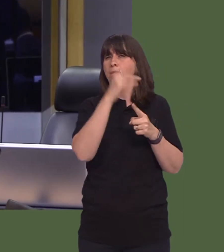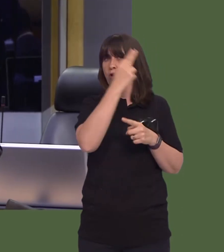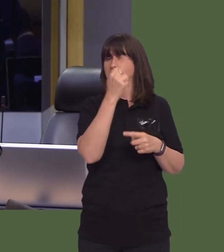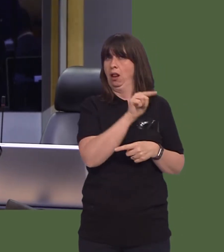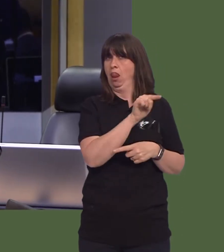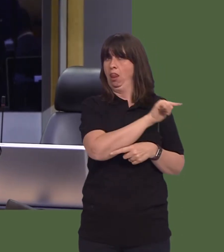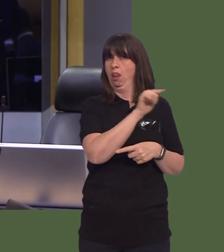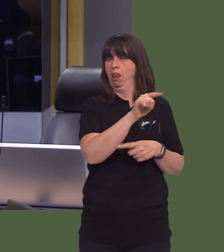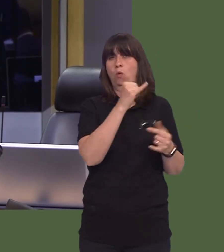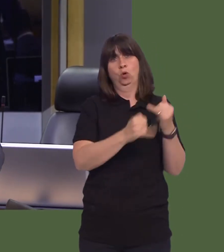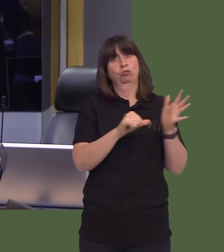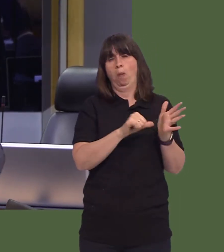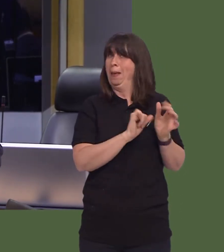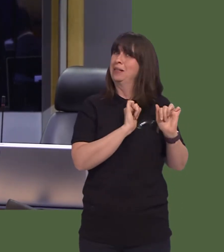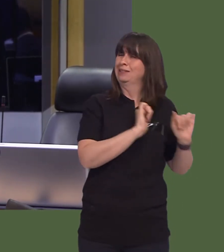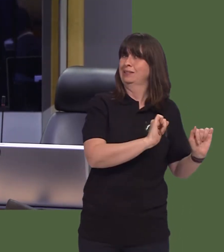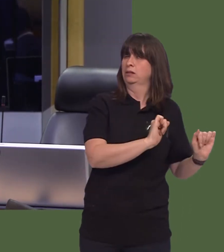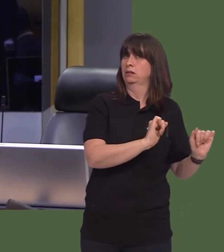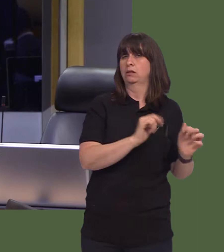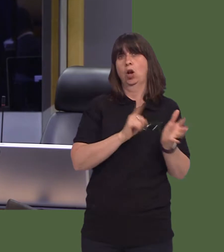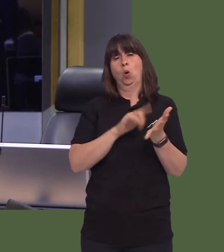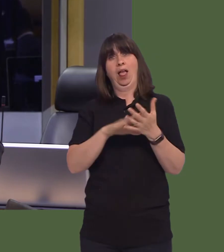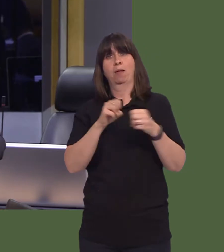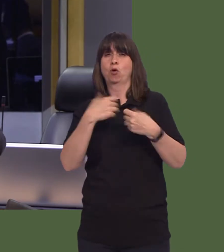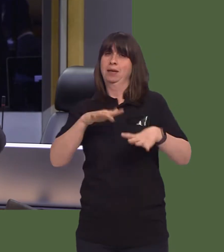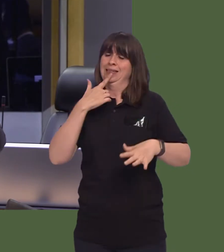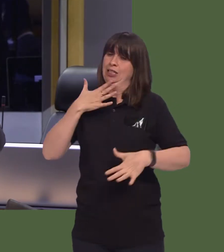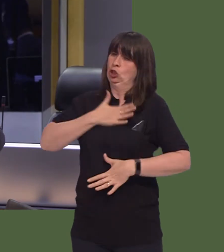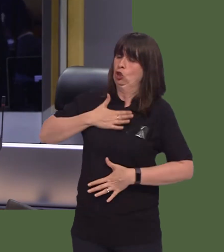Byw.' i ddenu meddygon teulu i sir Gaerfyrddin. Onid yw peth oír cyfrifoldeb yn syrthio arnoch chi?